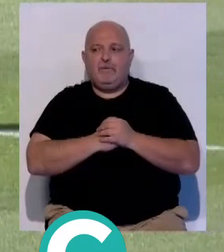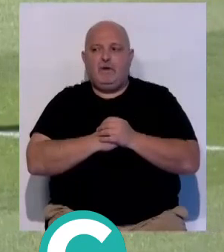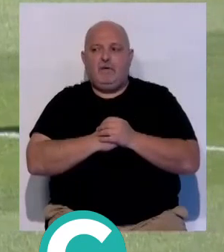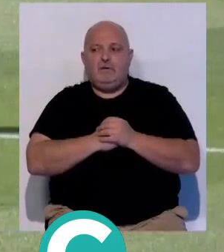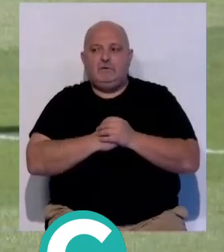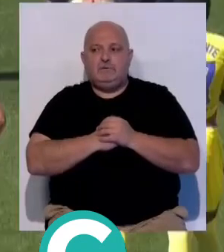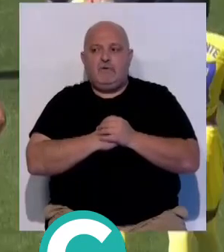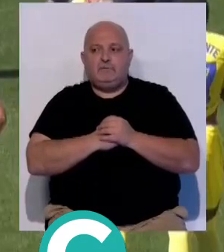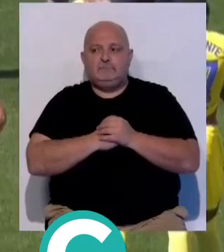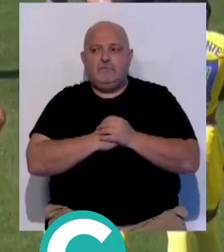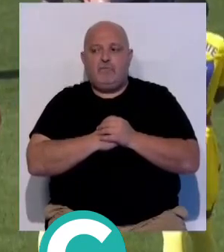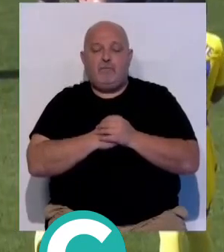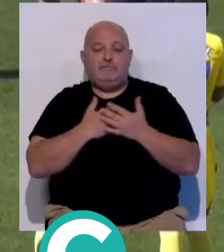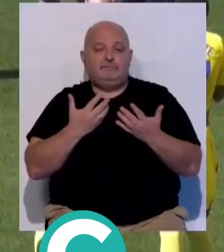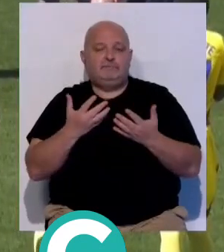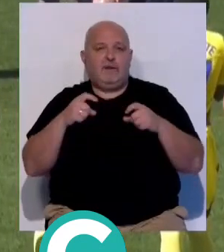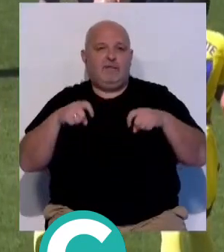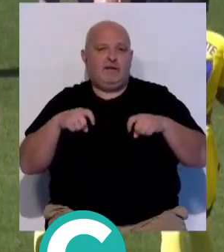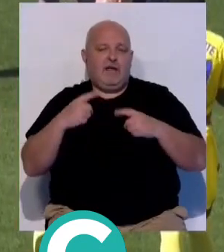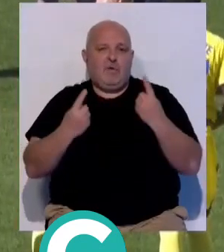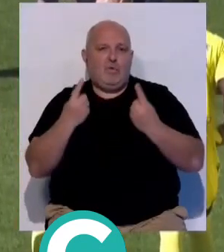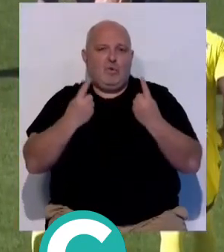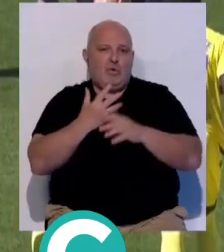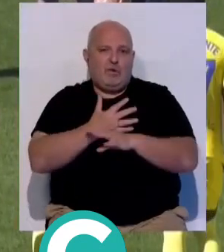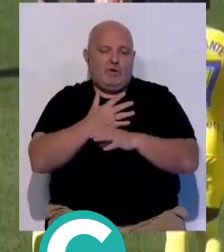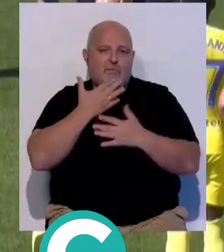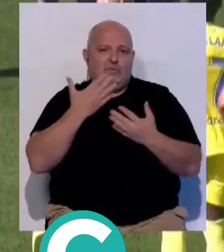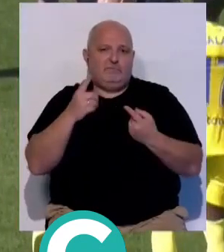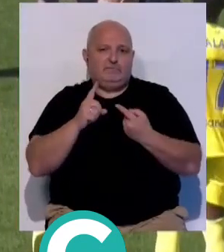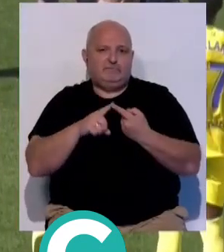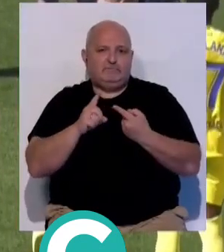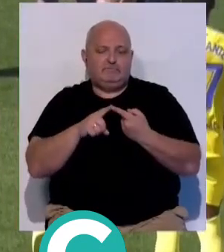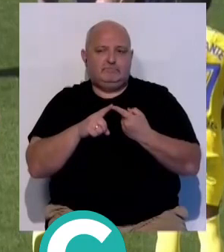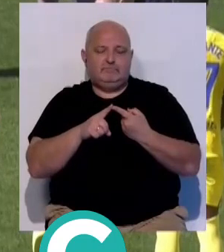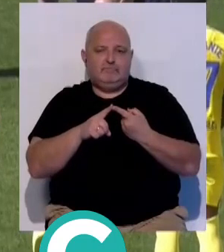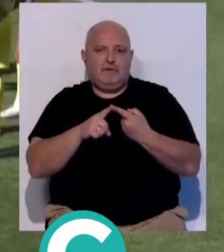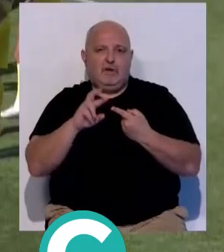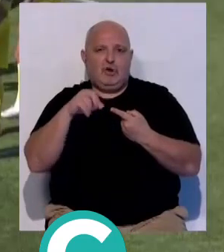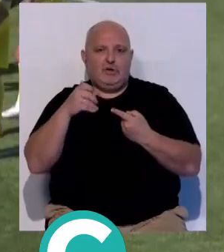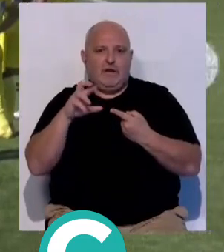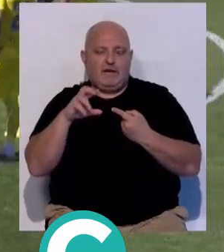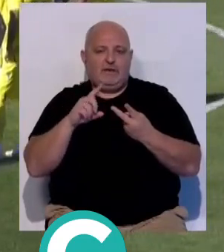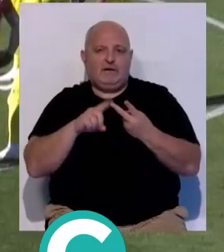ha habido descanso para algunos jugadores como el caso de Roger Martín como el caso de sergi